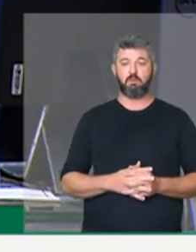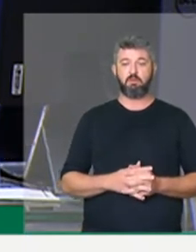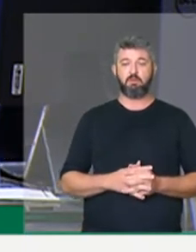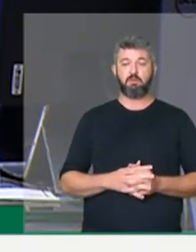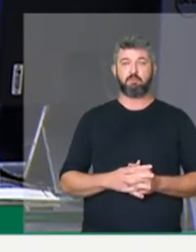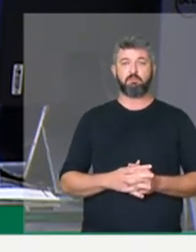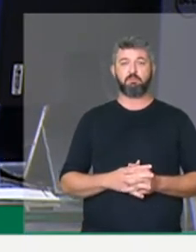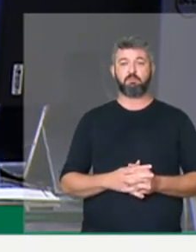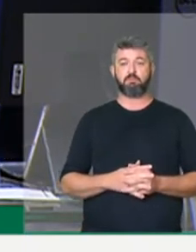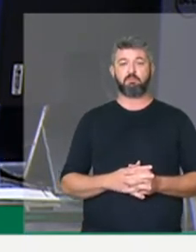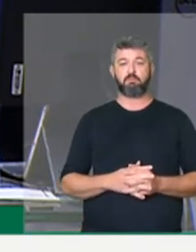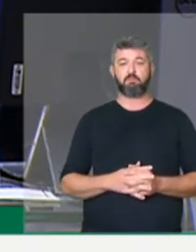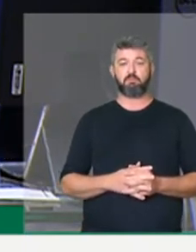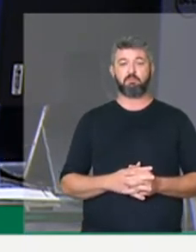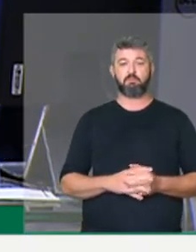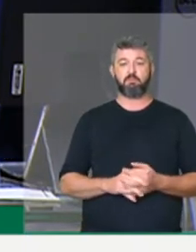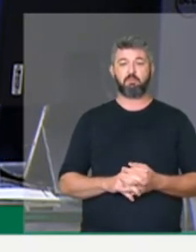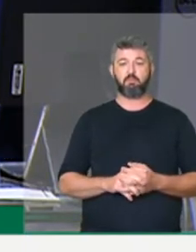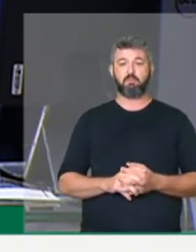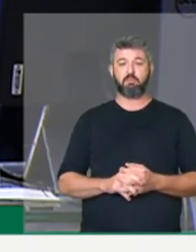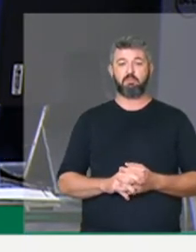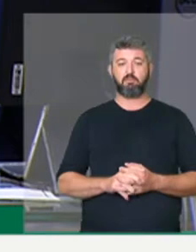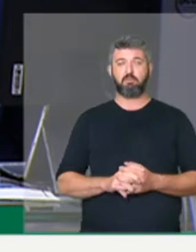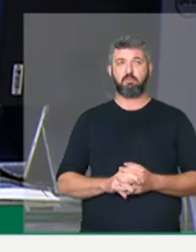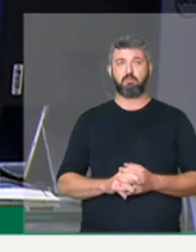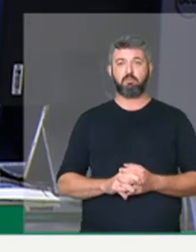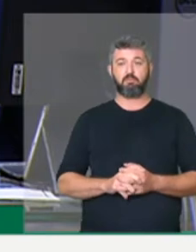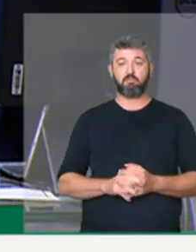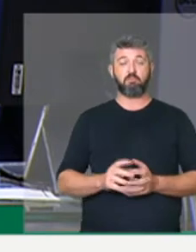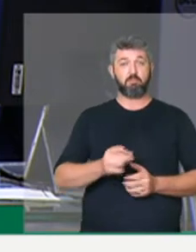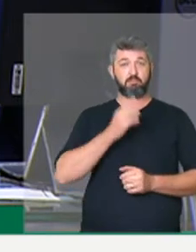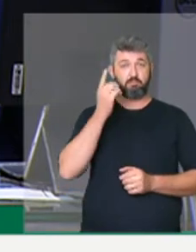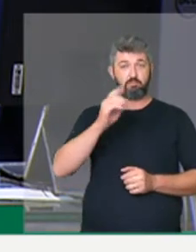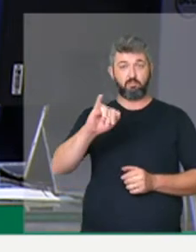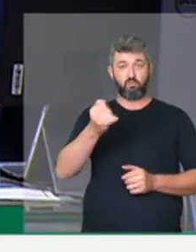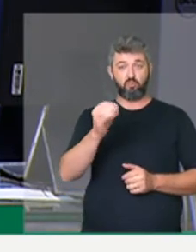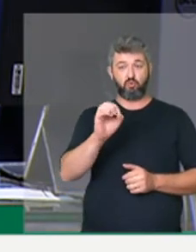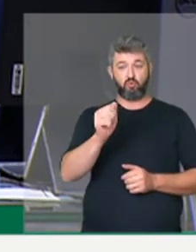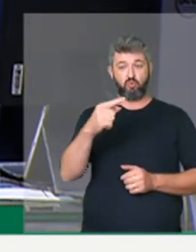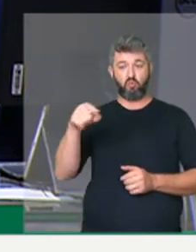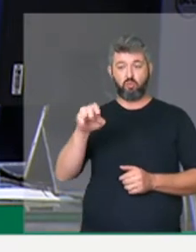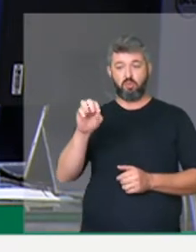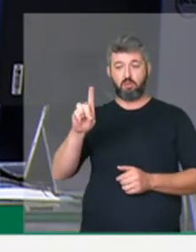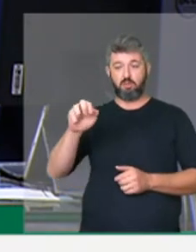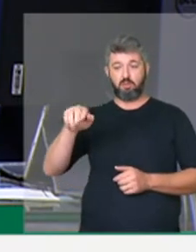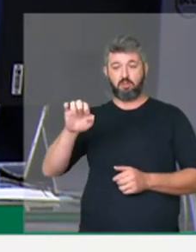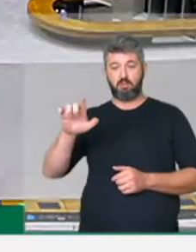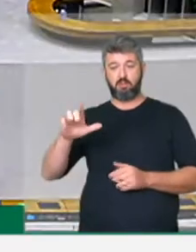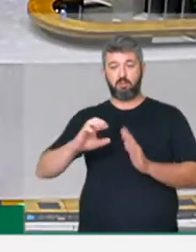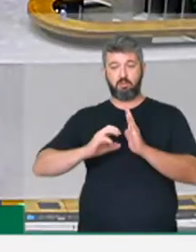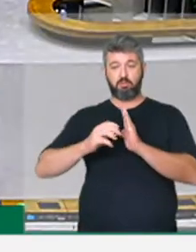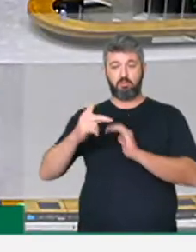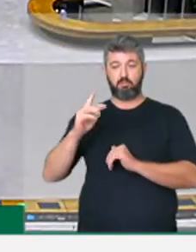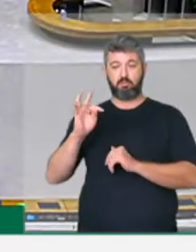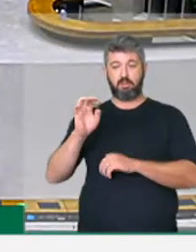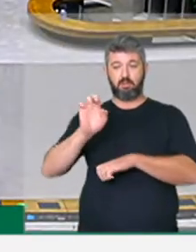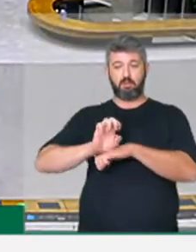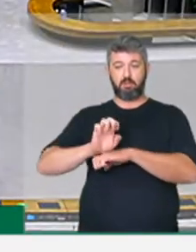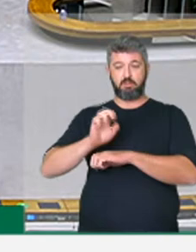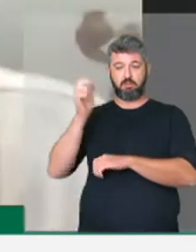NÓS TEMOS ESSE DEBATE, ACOMPANHO A DISCUSSÃO COM O DEPUTADO JÚLIO CESAR,